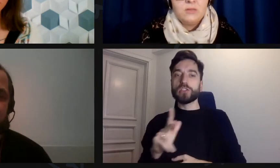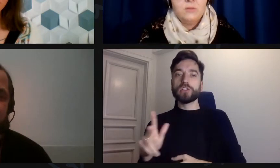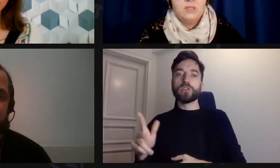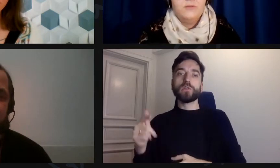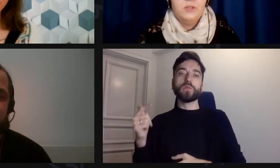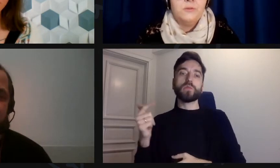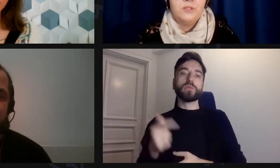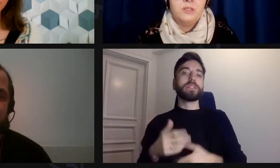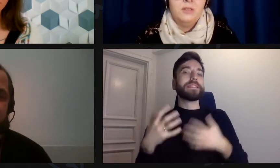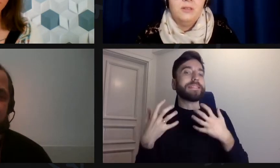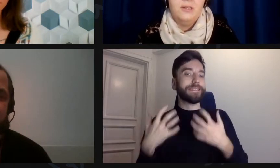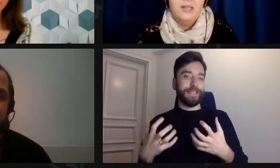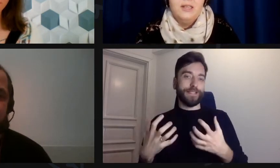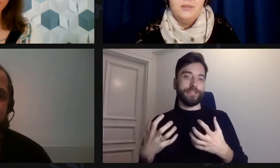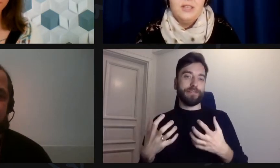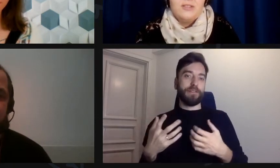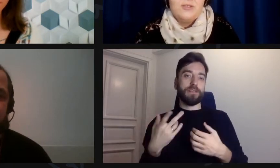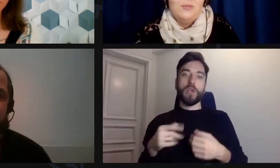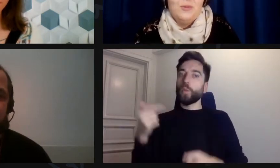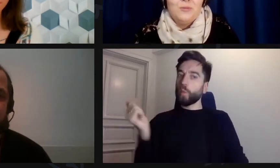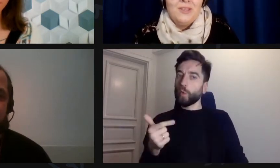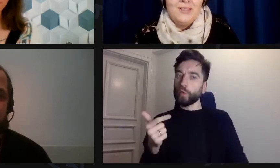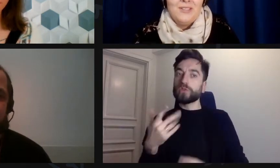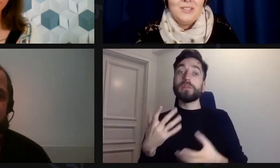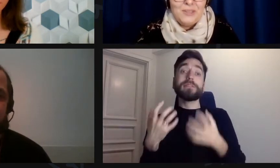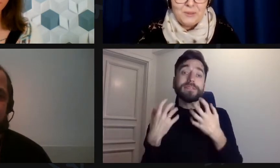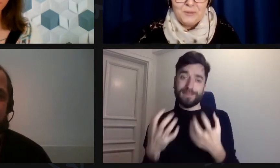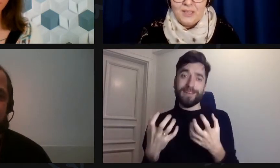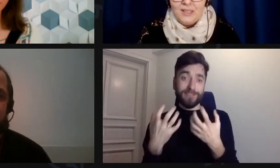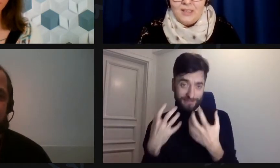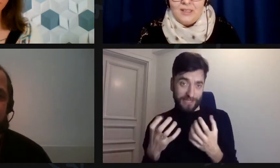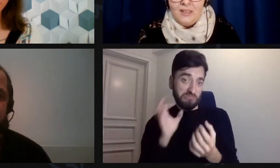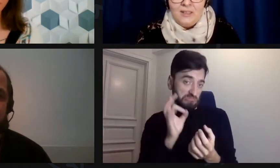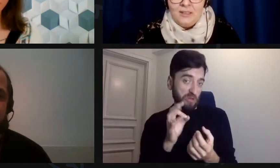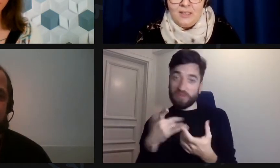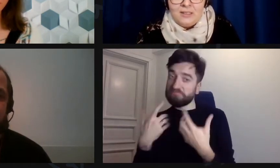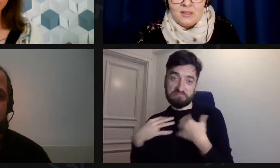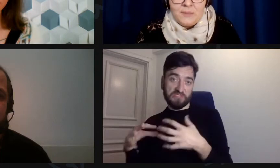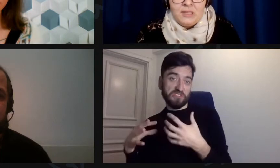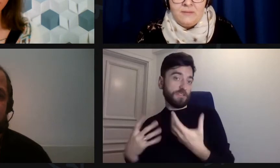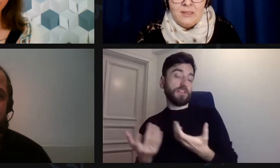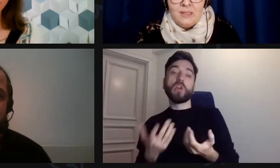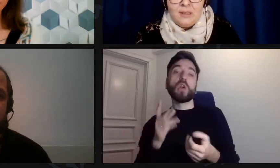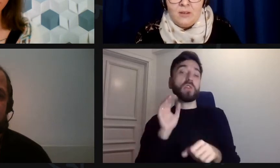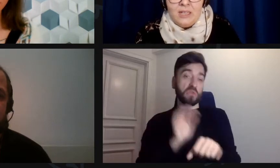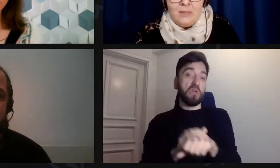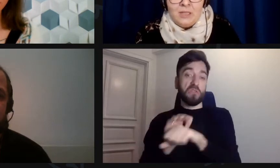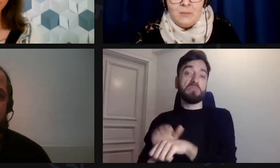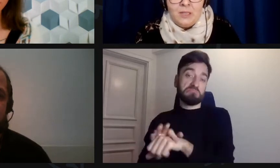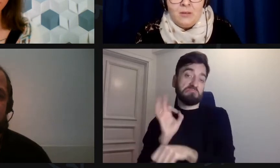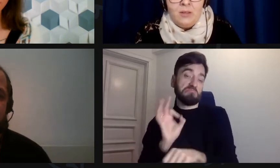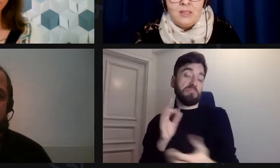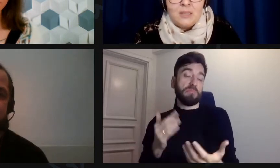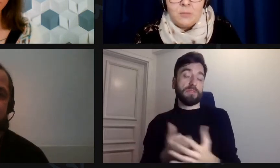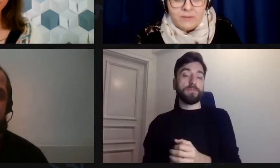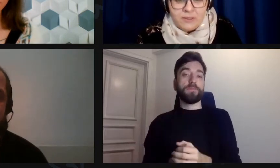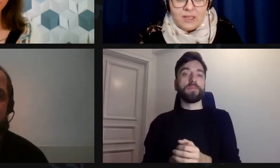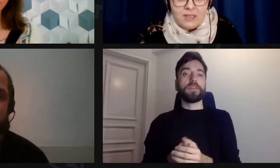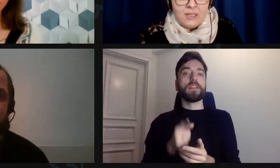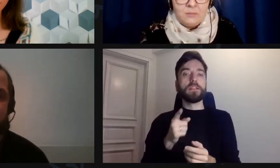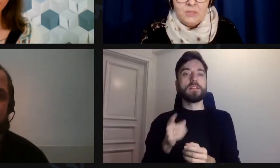pedagogika cyrku jest u nas wciąż, to nie jest osobna dziedzina i jest rozpatrywana jako element pedagogiki zabawy